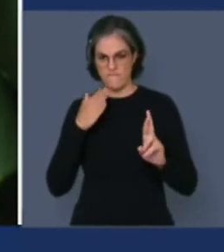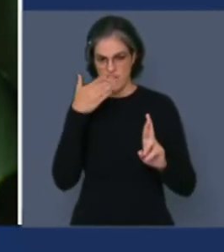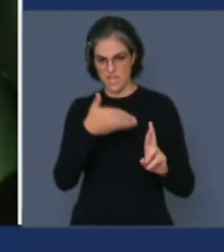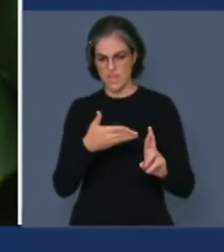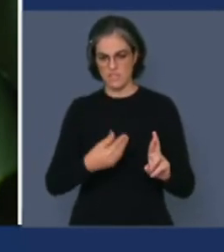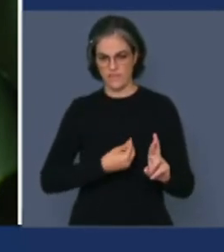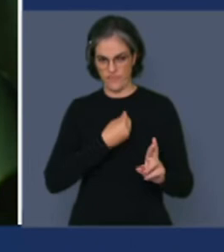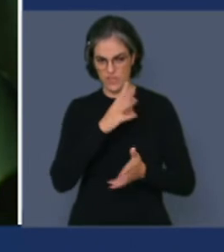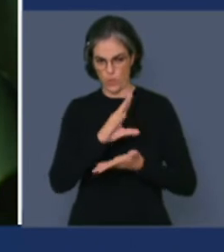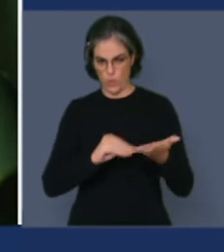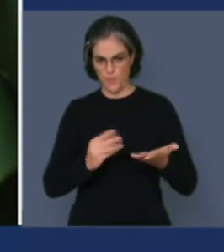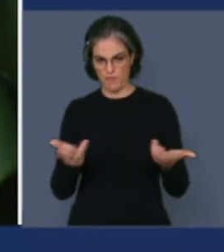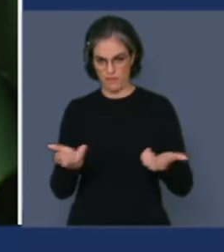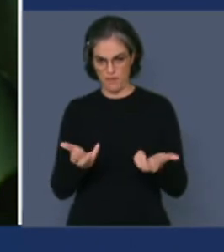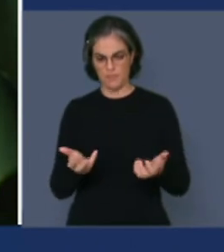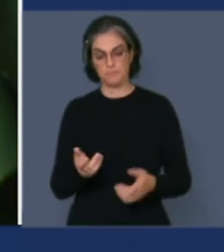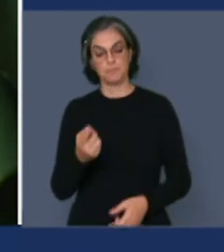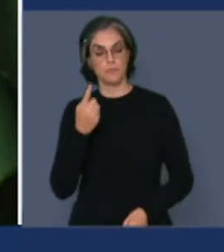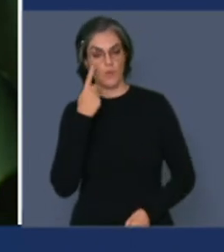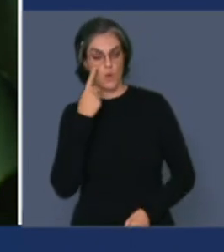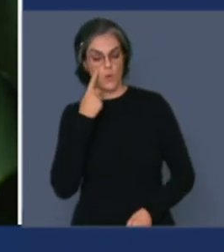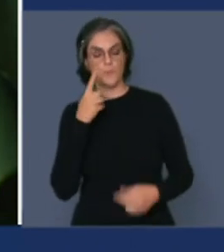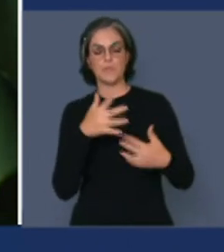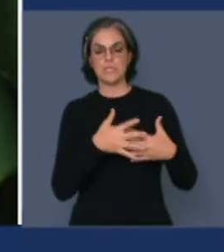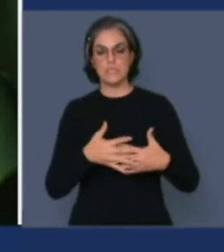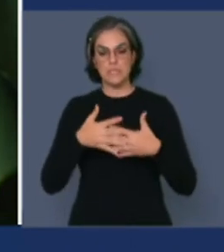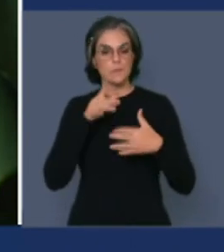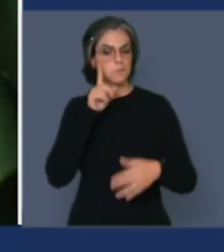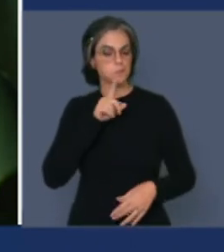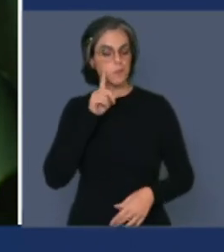REFERÊNCIA O SEUS EXEMPLO. NOS ESTADOS UNIDOS EXISTE UMA EMPRESA PÚBLICA DE CORREIOS.